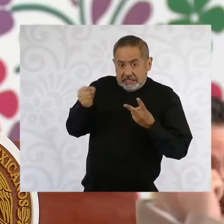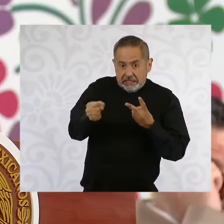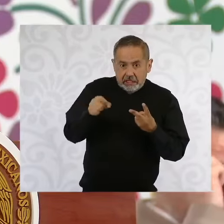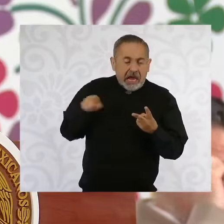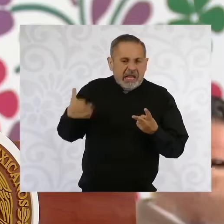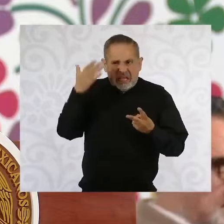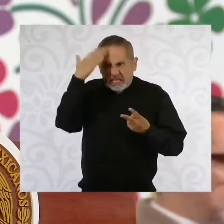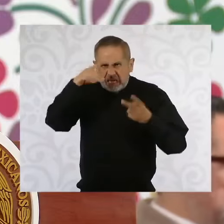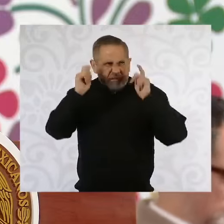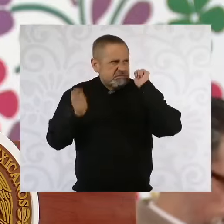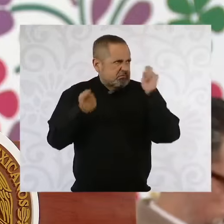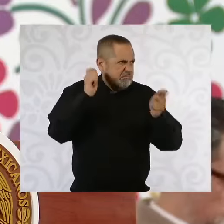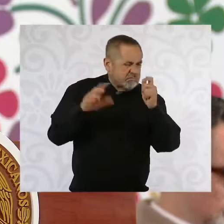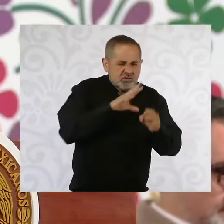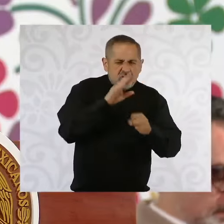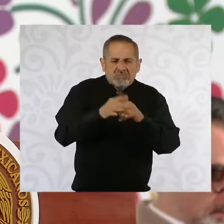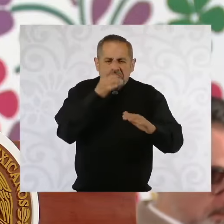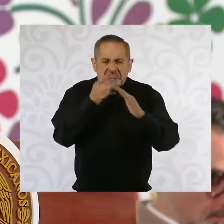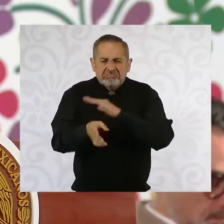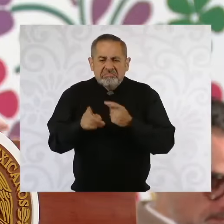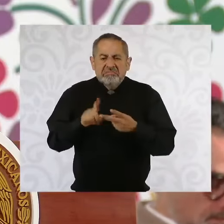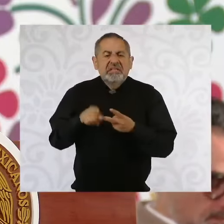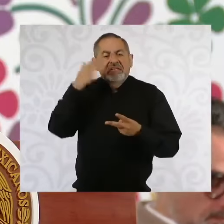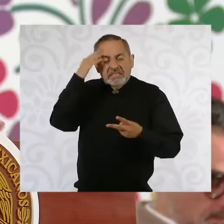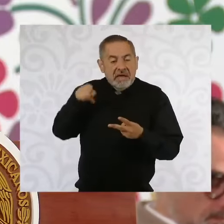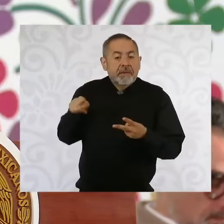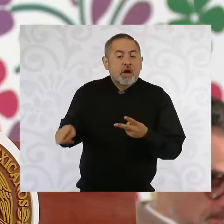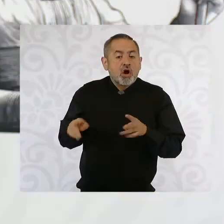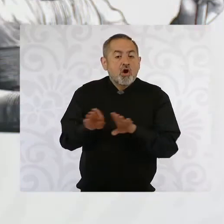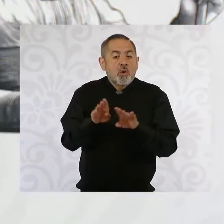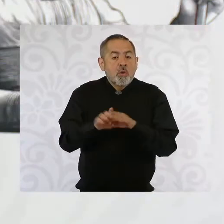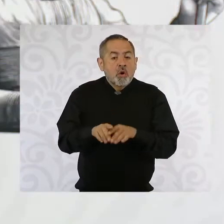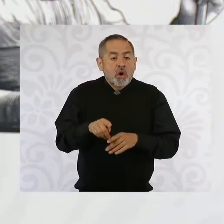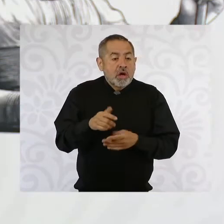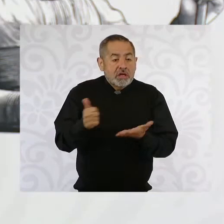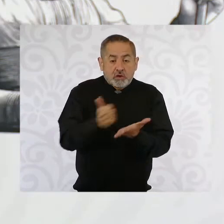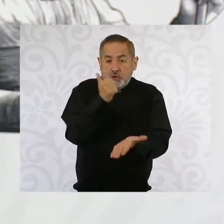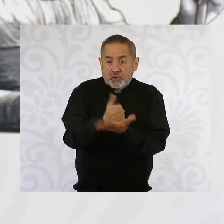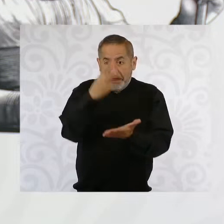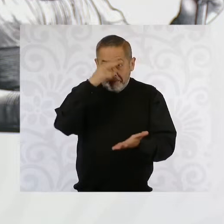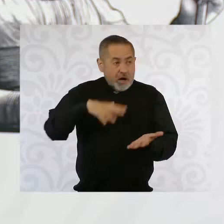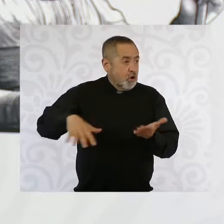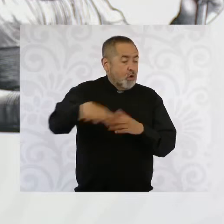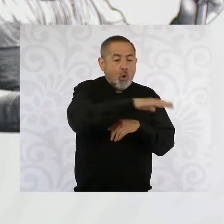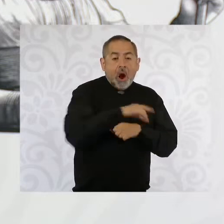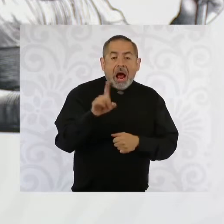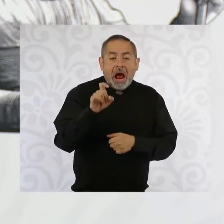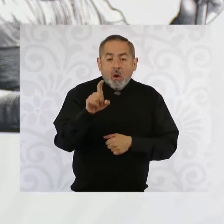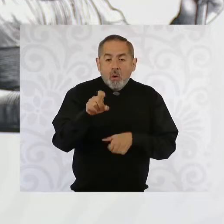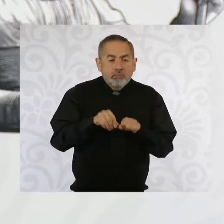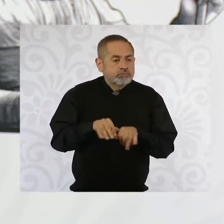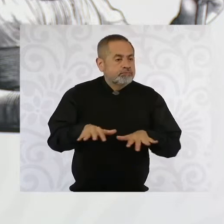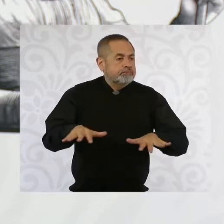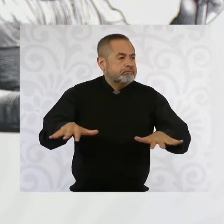el tema El de El abastecimiento de Agua de la zona metropolitana del Valle de México Entonces hasta